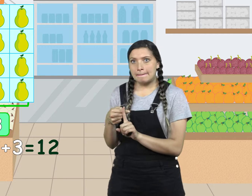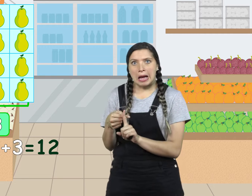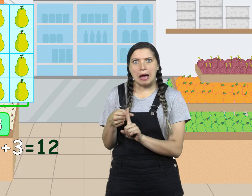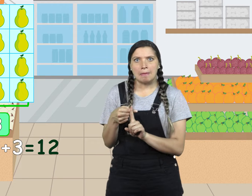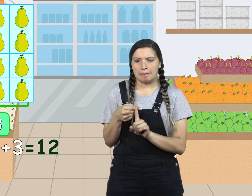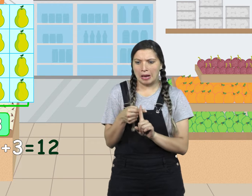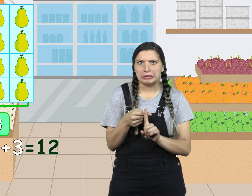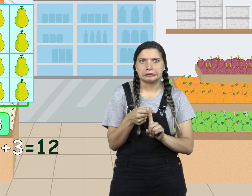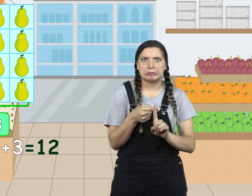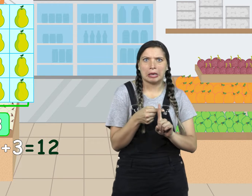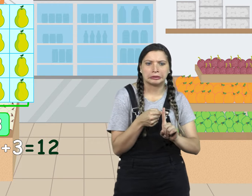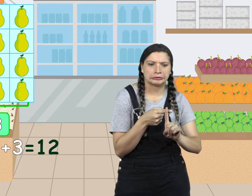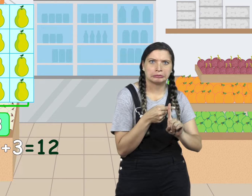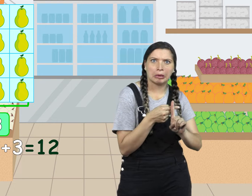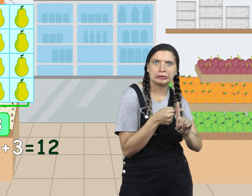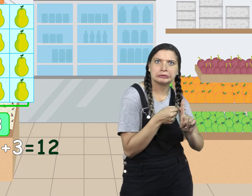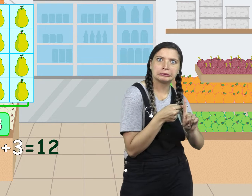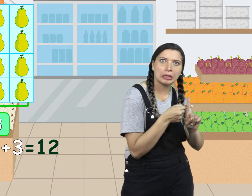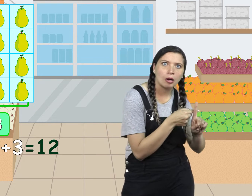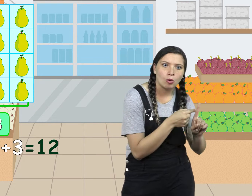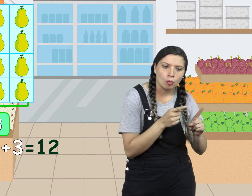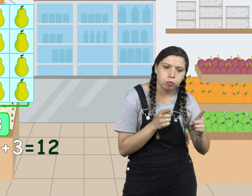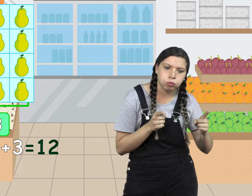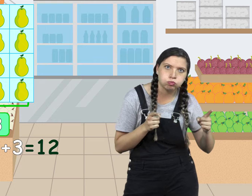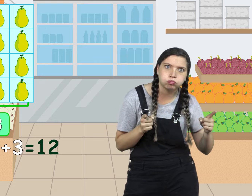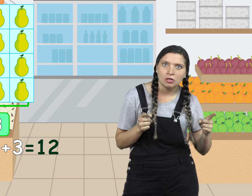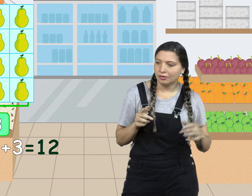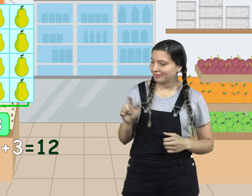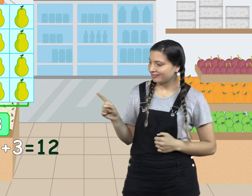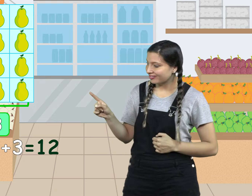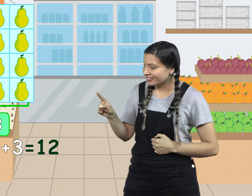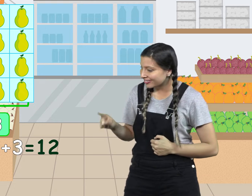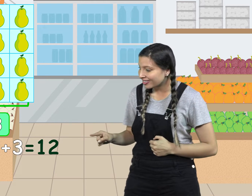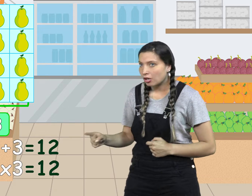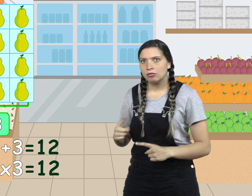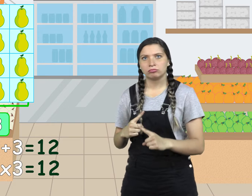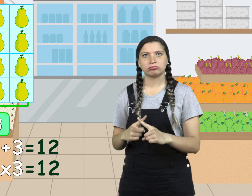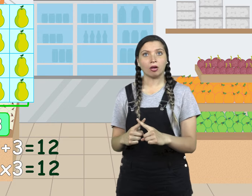En la primera forma de resolverlo, el sumar cada uno de los elementos es largo y agotador, pero